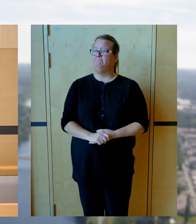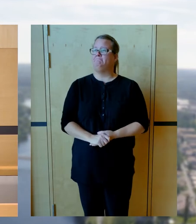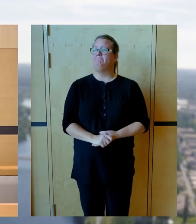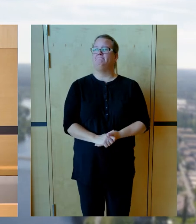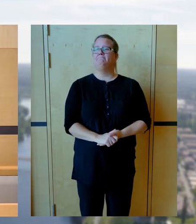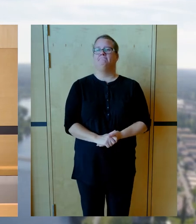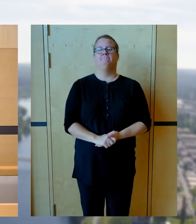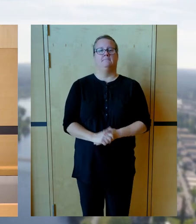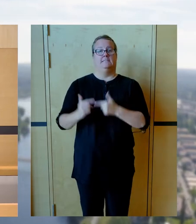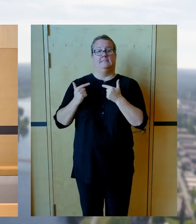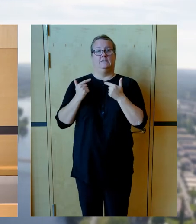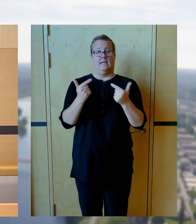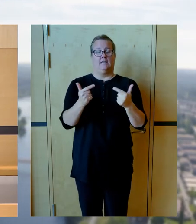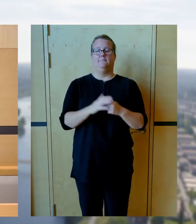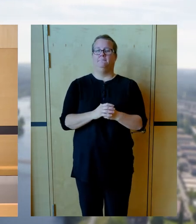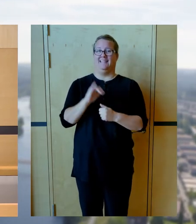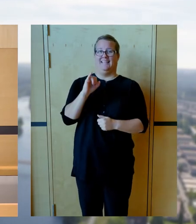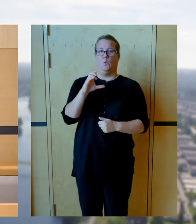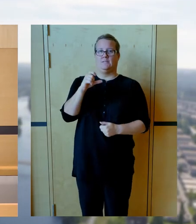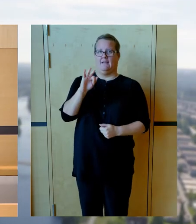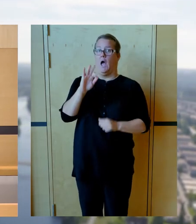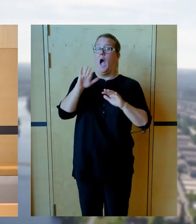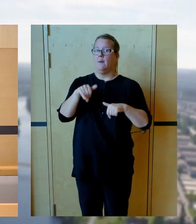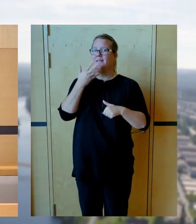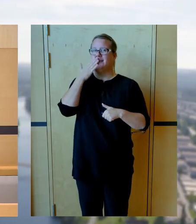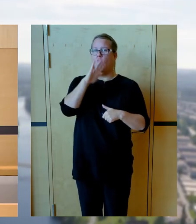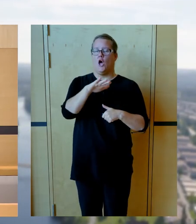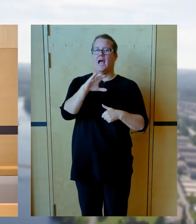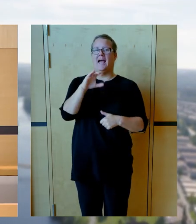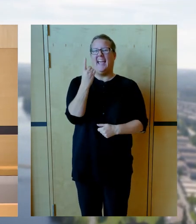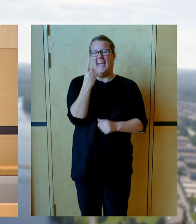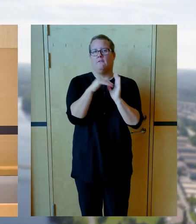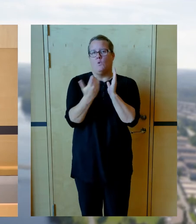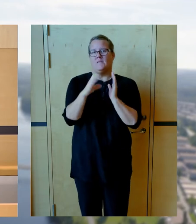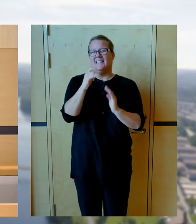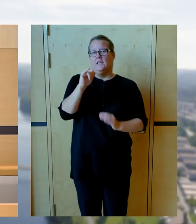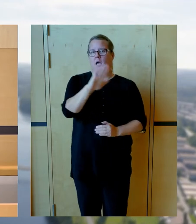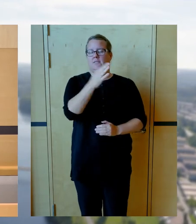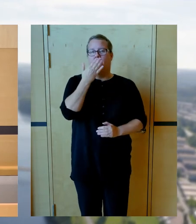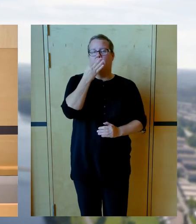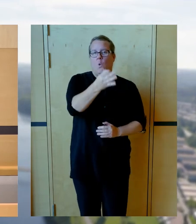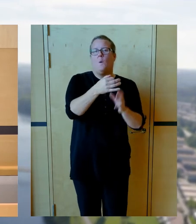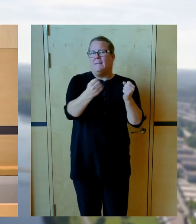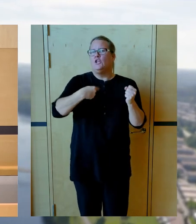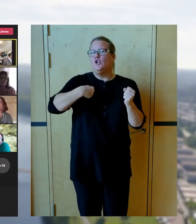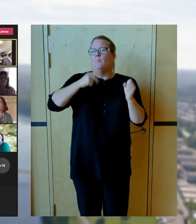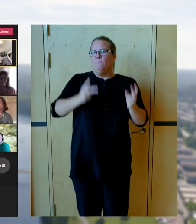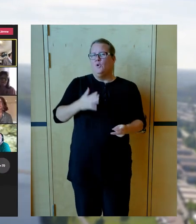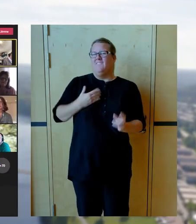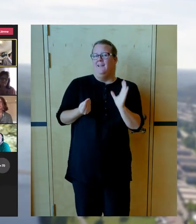Tack så mycket Josef svara nu på en av Stinas fråga om jag skulle också vilja svara Hur Det var lite